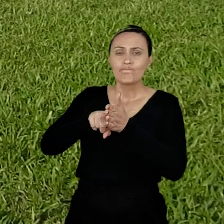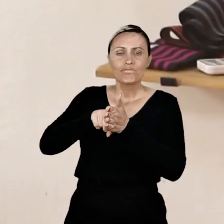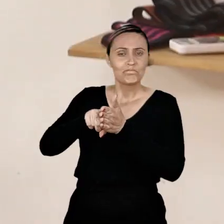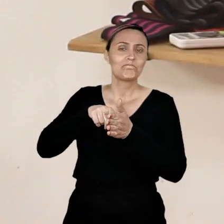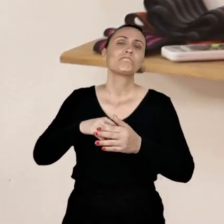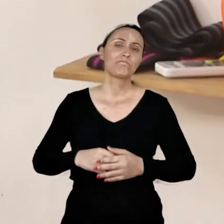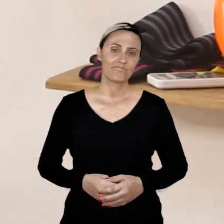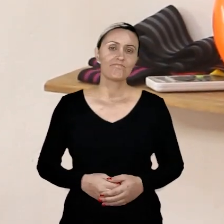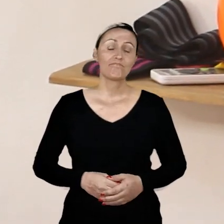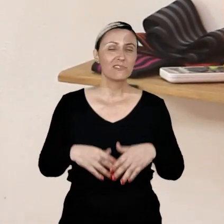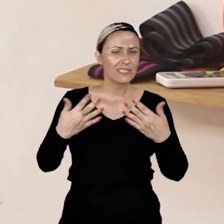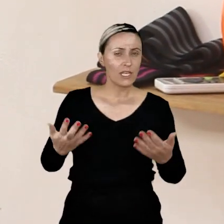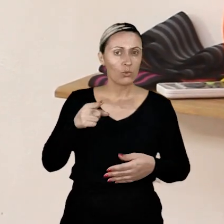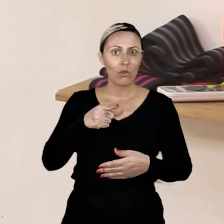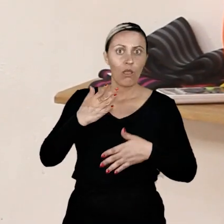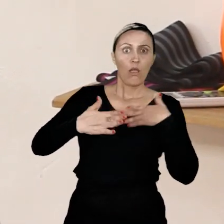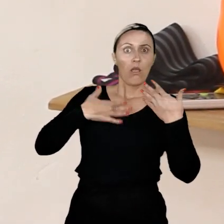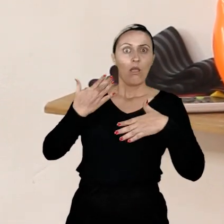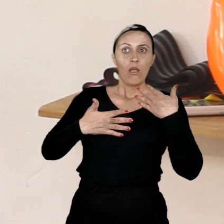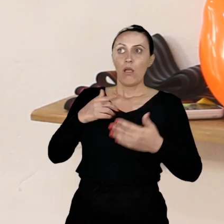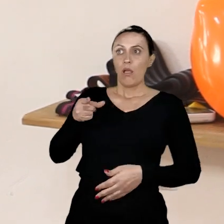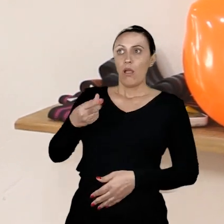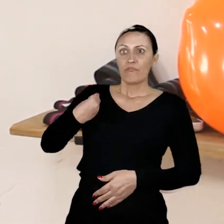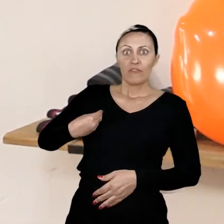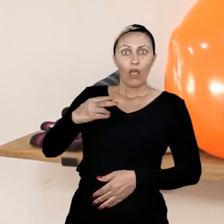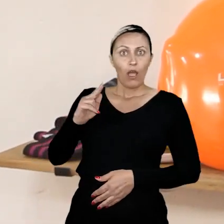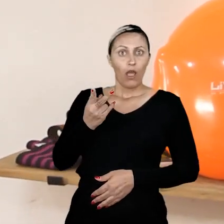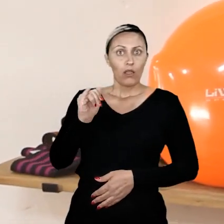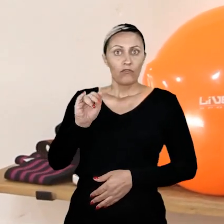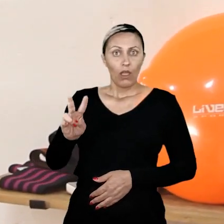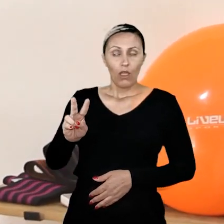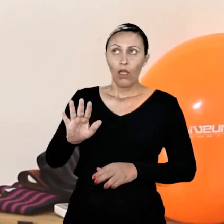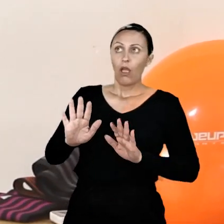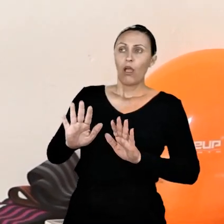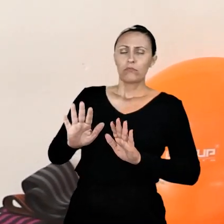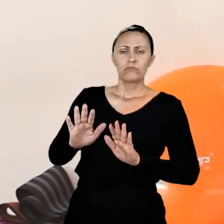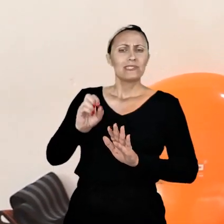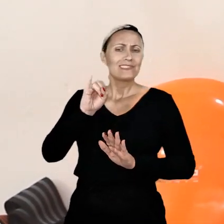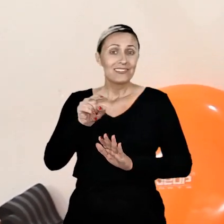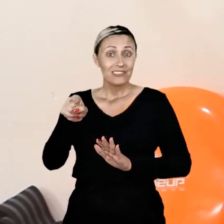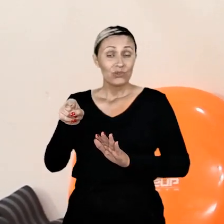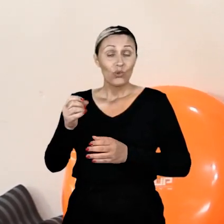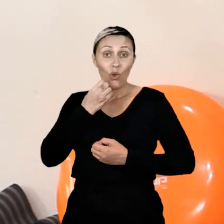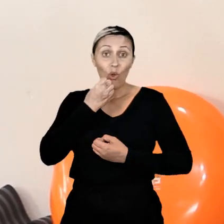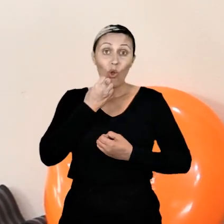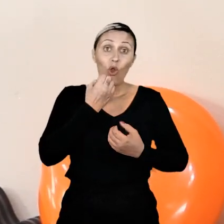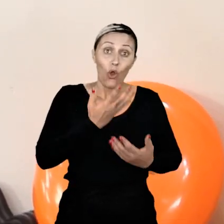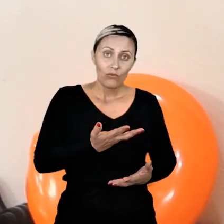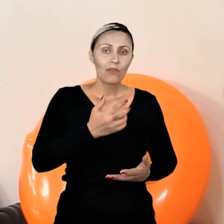Então não te assusta se alguém te contar que vive com HIV. Se ela ou ele contou é porque está se cuidando.